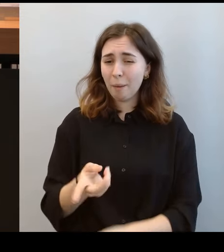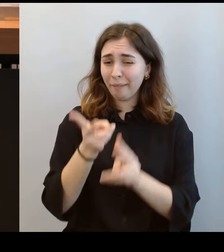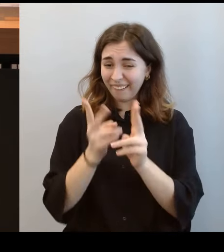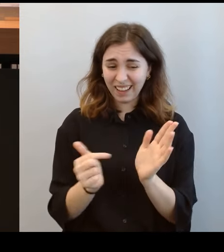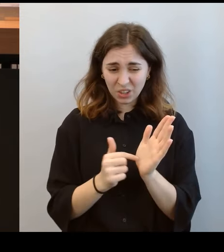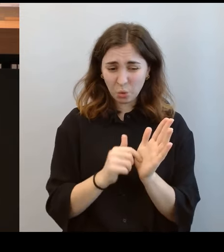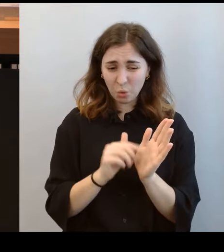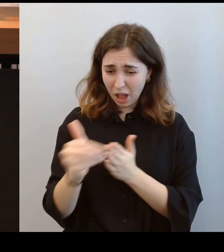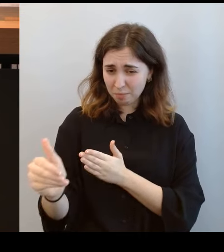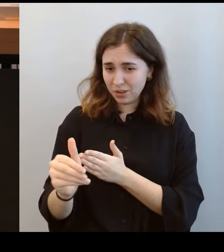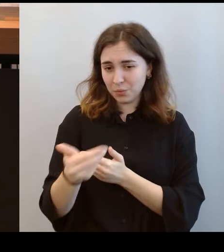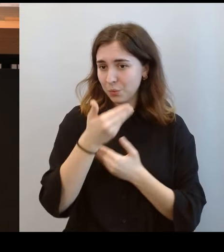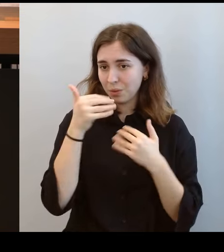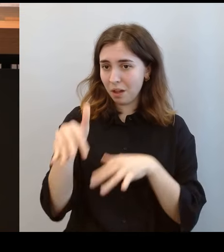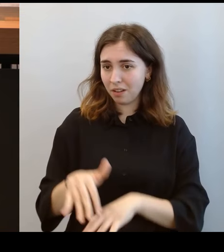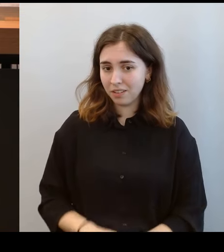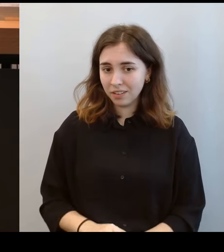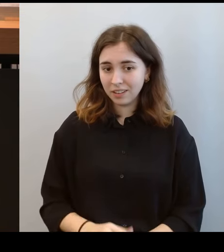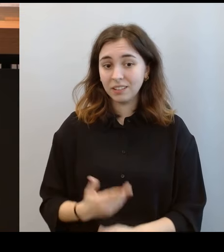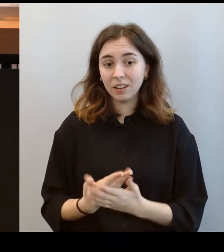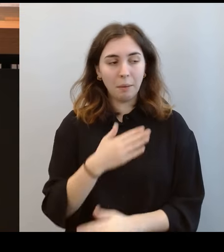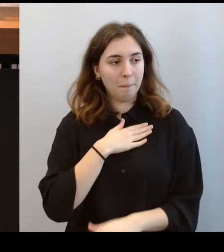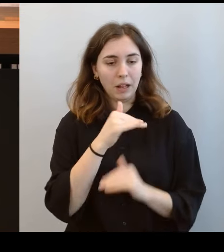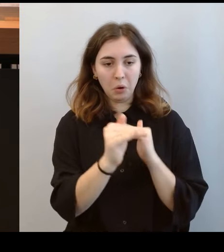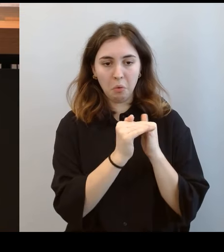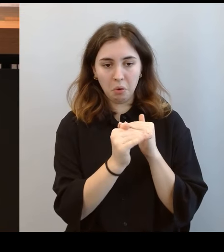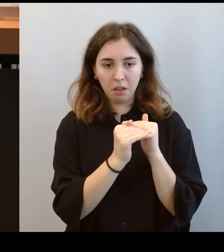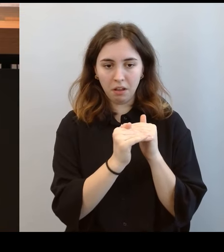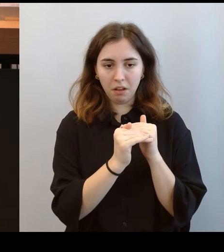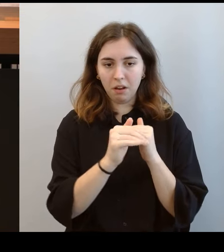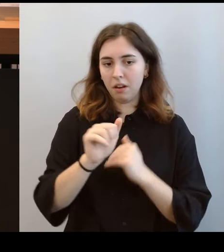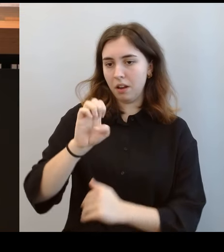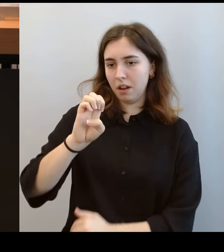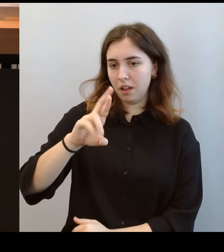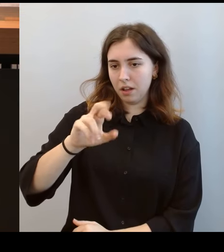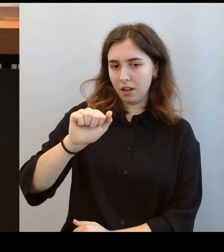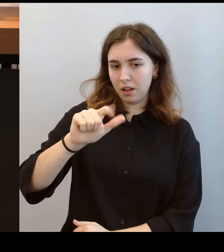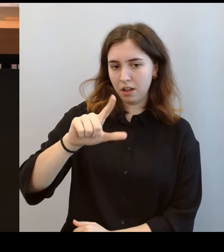meine Kollegin Eralp hat auch das Urteil des Oberverwaltungsgerichts